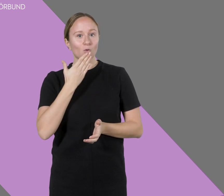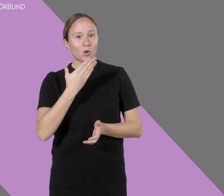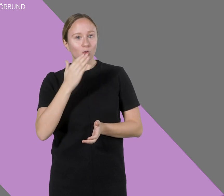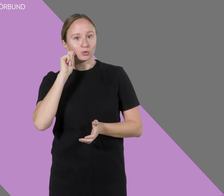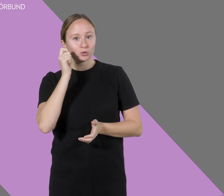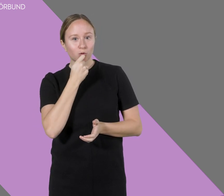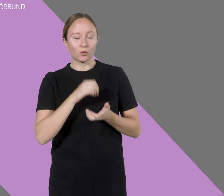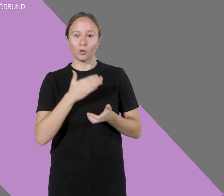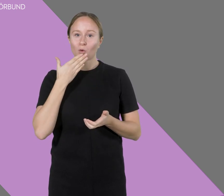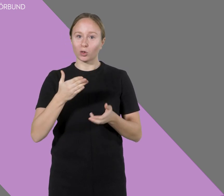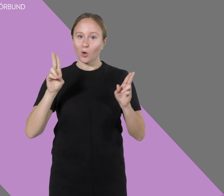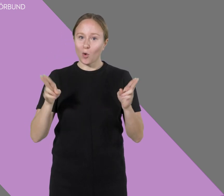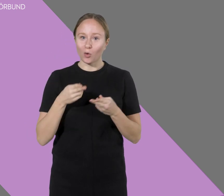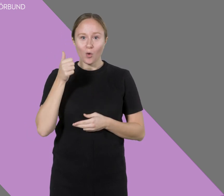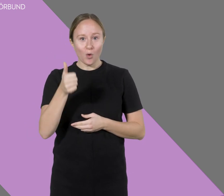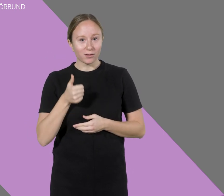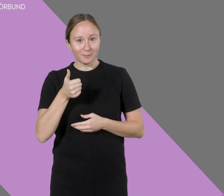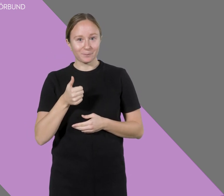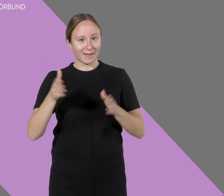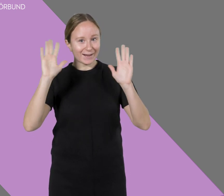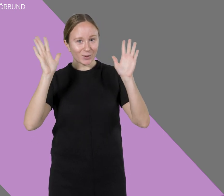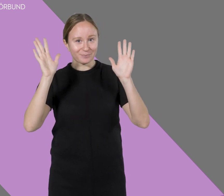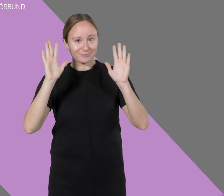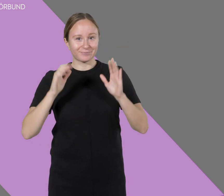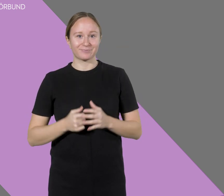En riktigt god jul och ett gott nytt år. Hej då!